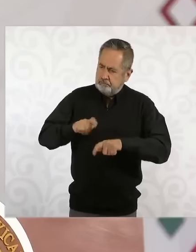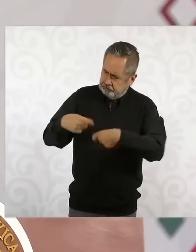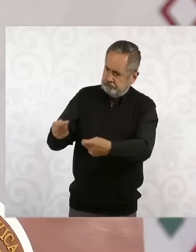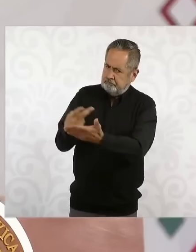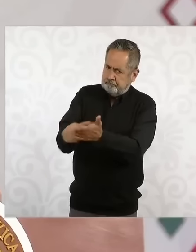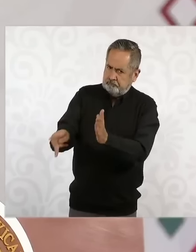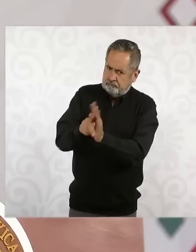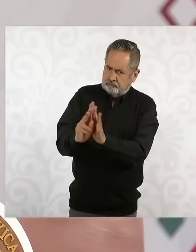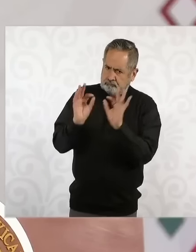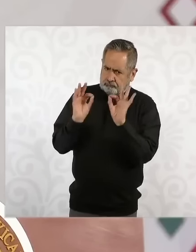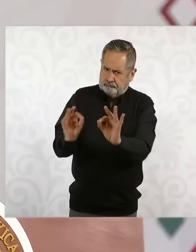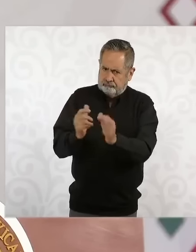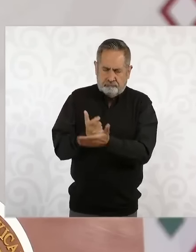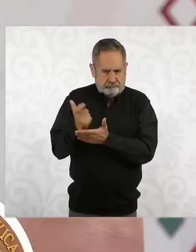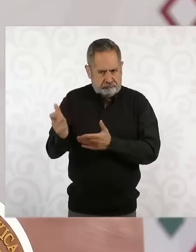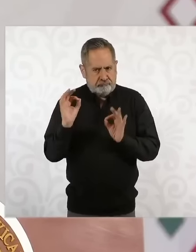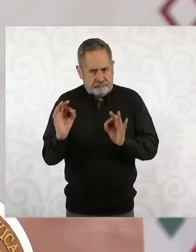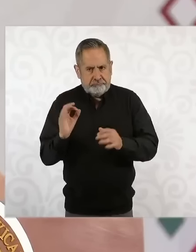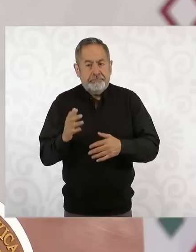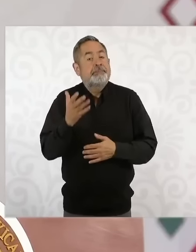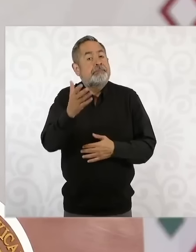Como ustedes saben, la presidenta Claudia Chembam ha impulsado dentro